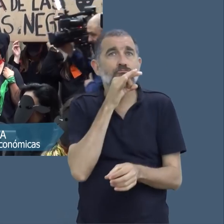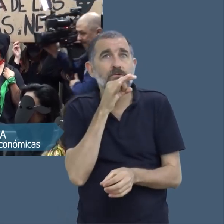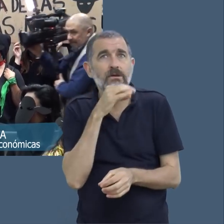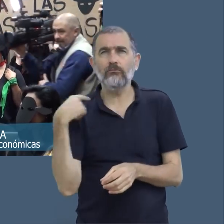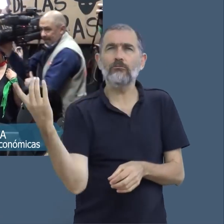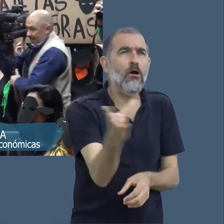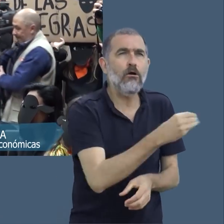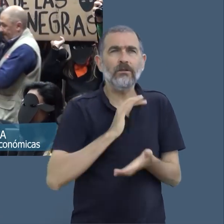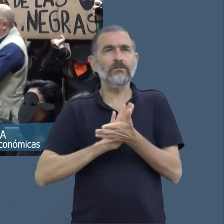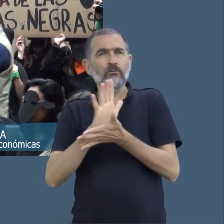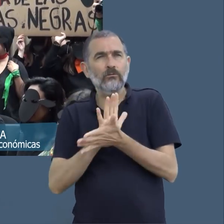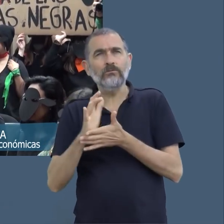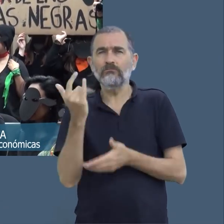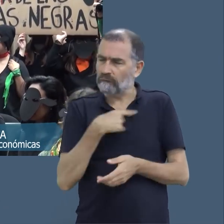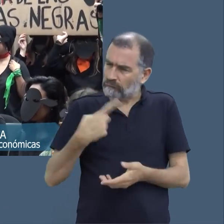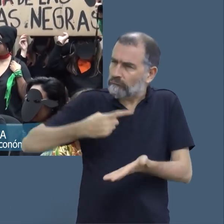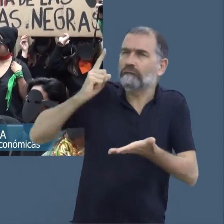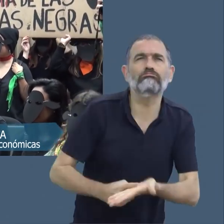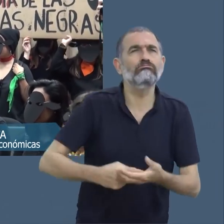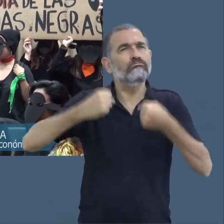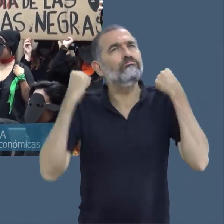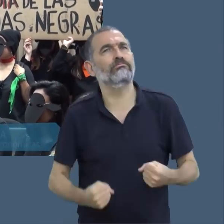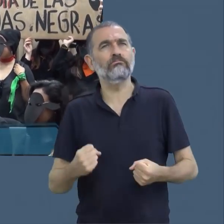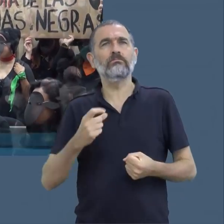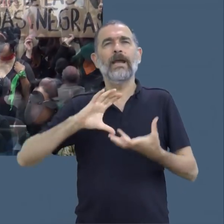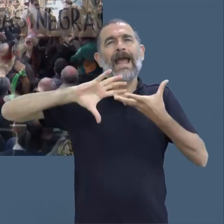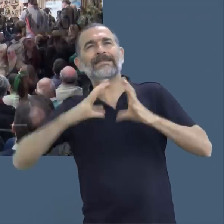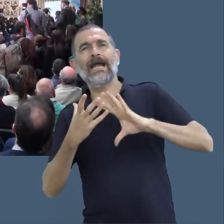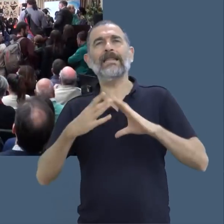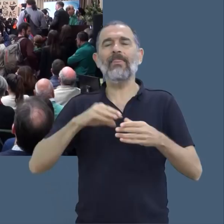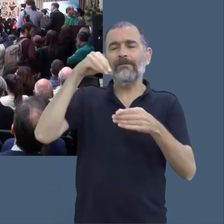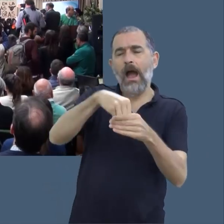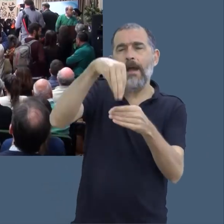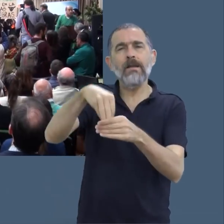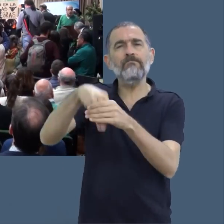de que hemos decidido darle una estética de llenarla de sentido y darle nuestra propia